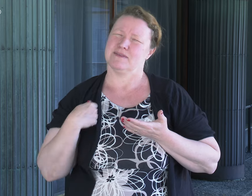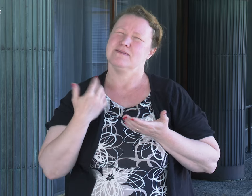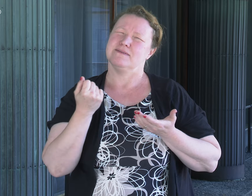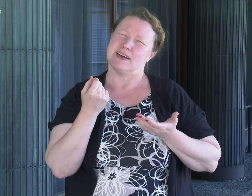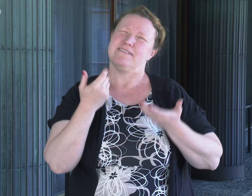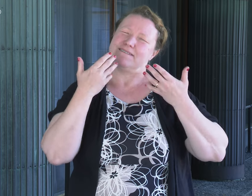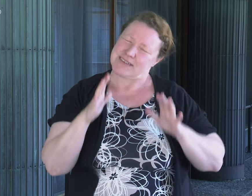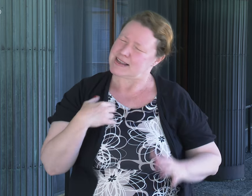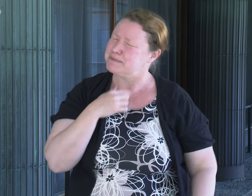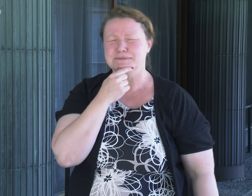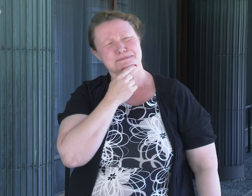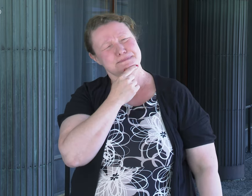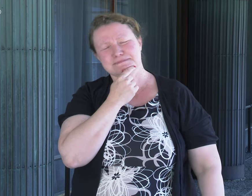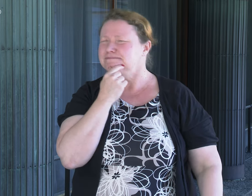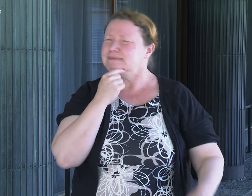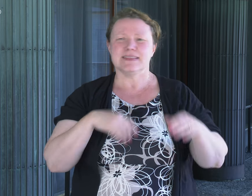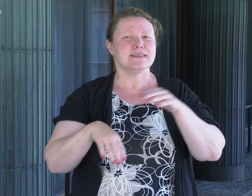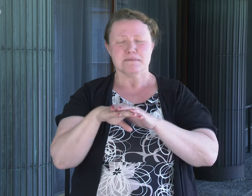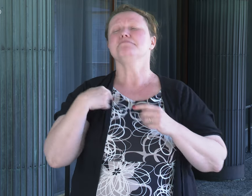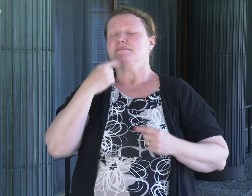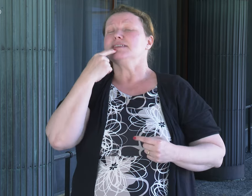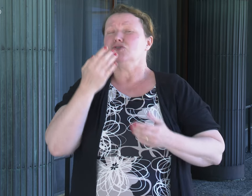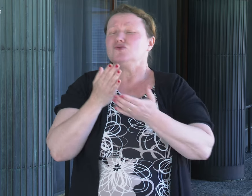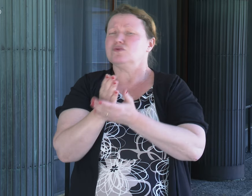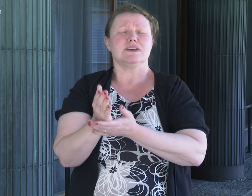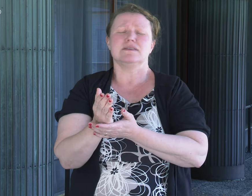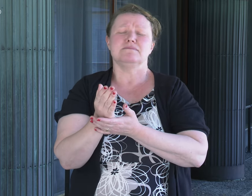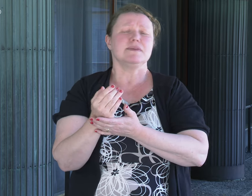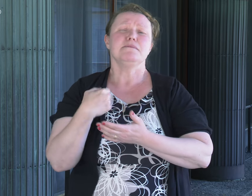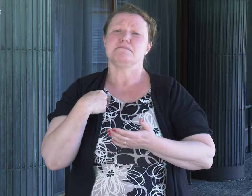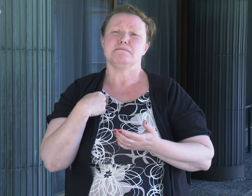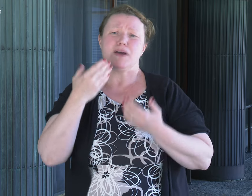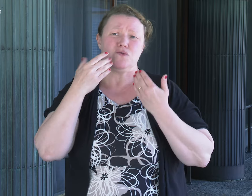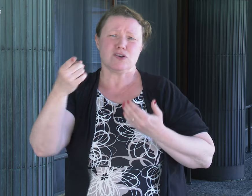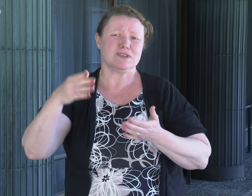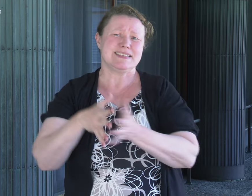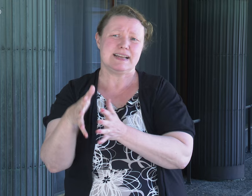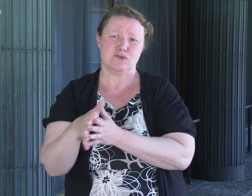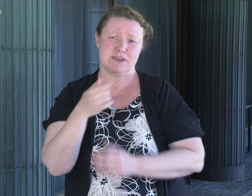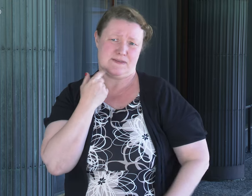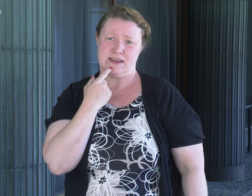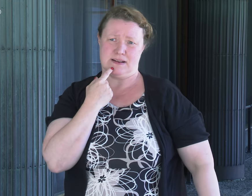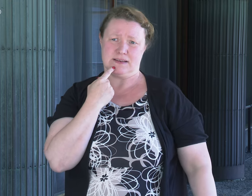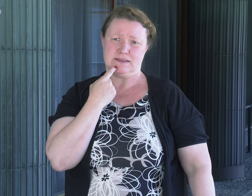Olen edelleen hämilläni ja sanon suoraan, etten voi hyväksyä tätä selitystä vielä.